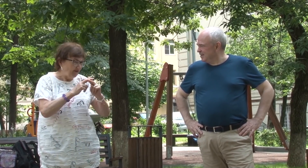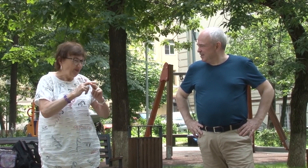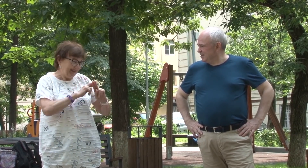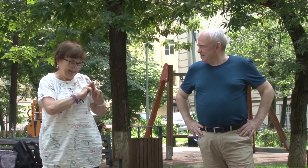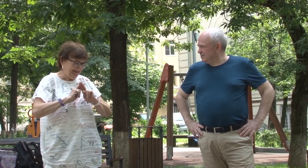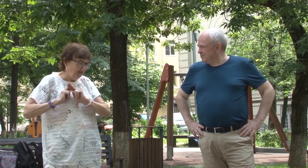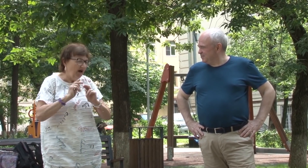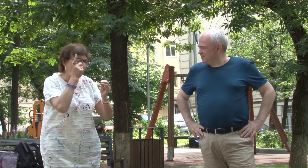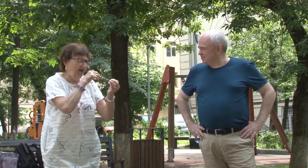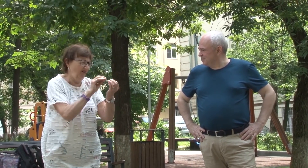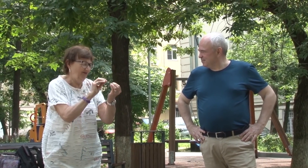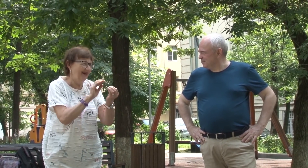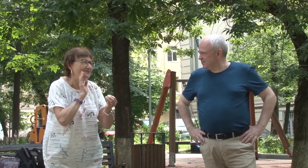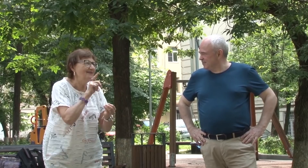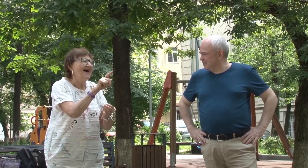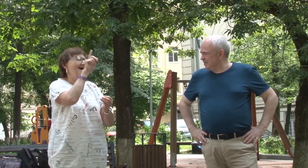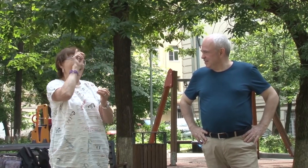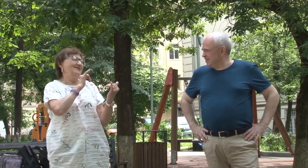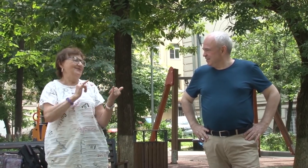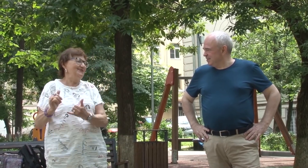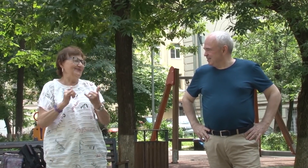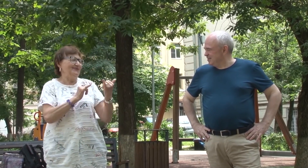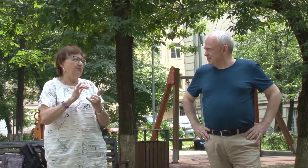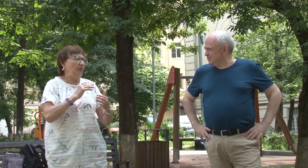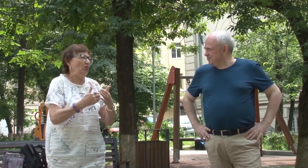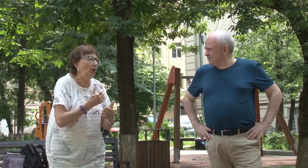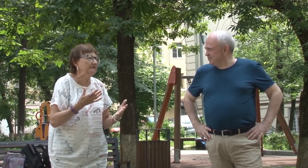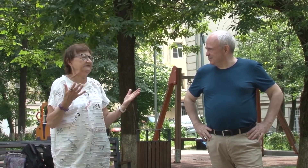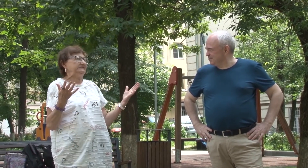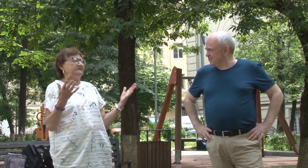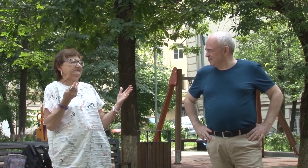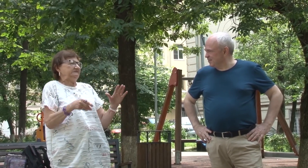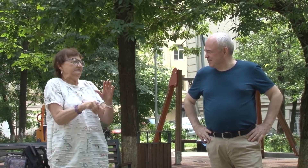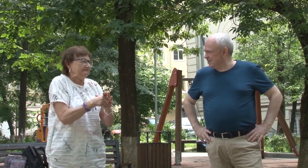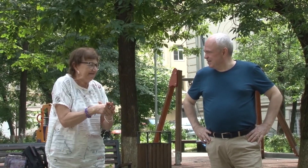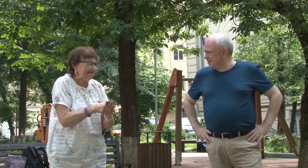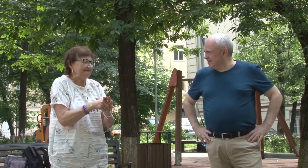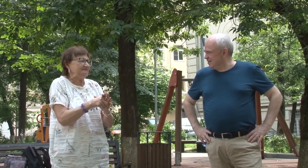Пропускал маму знакомый проводник, открывал ей дверь. Но если его не было, приходилось давать на руку другому.